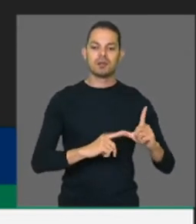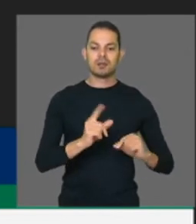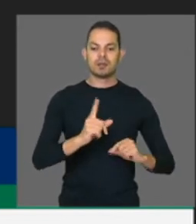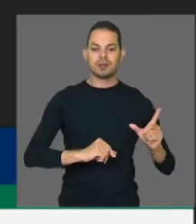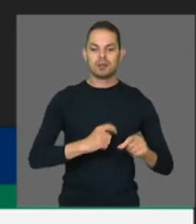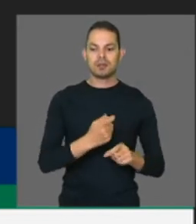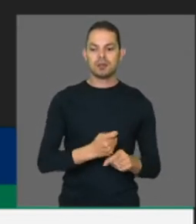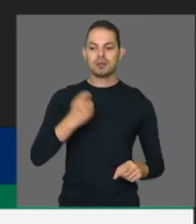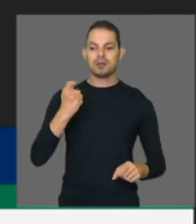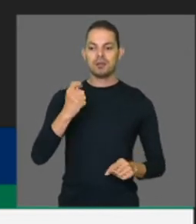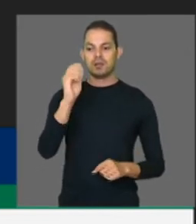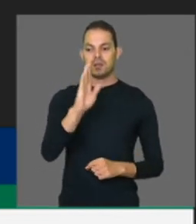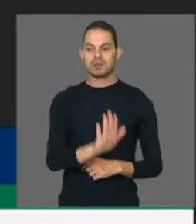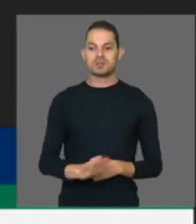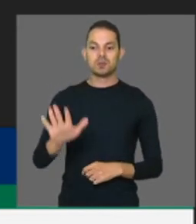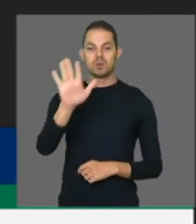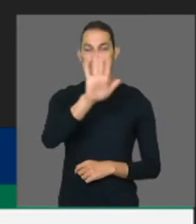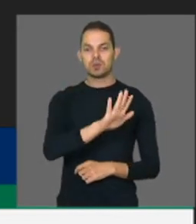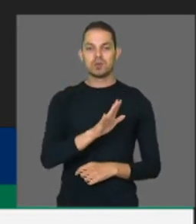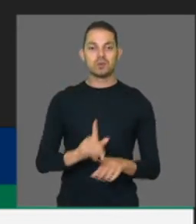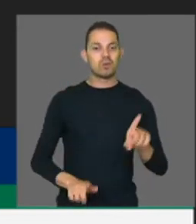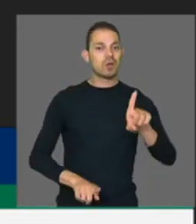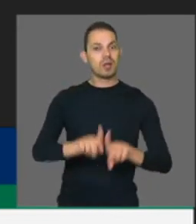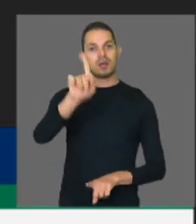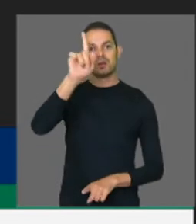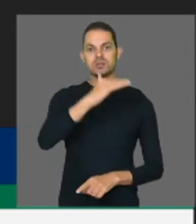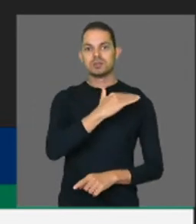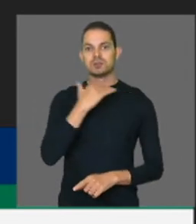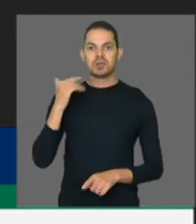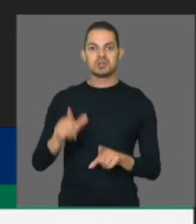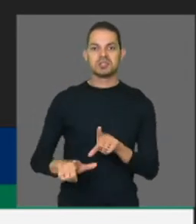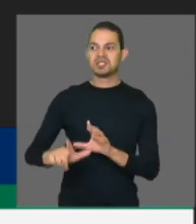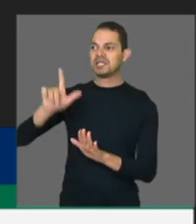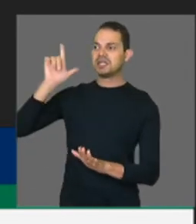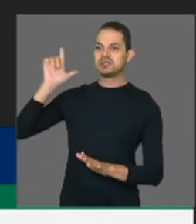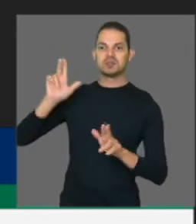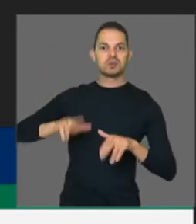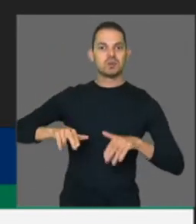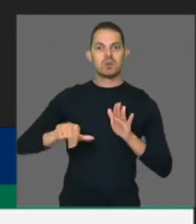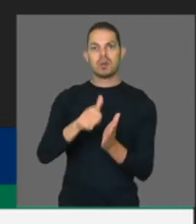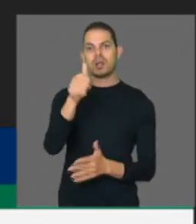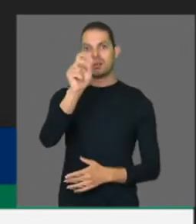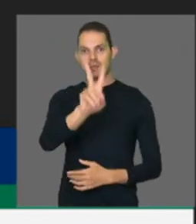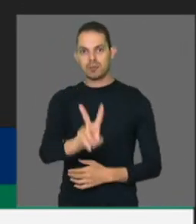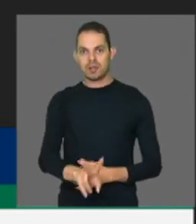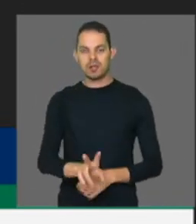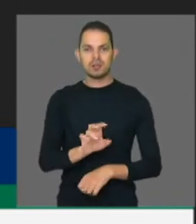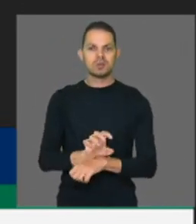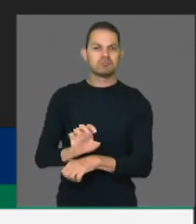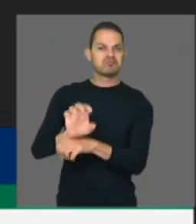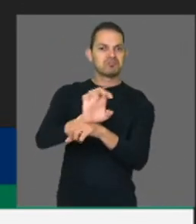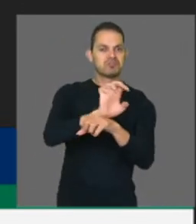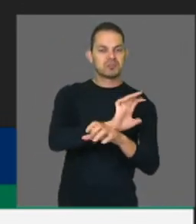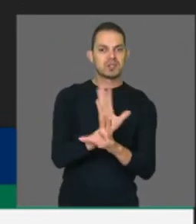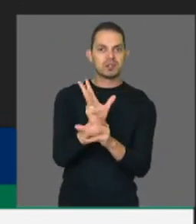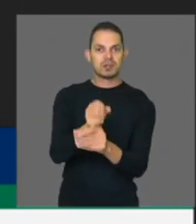TODO, HOJE UM RECORDE DE MORTES EM NOSSO PAÍS SEM PRECEDENTES. NO NOSSO ESTADO MAIS DE 1300 MORTES POR